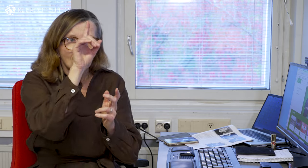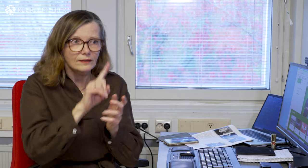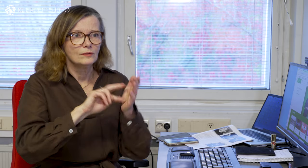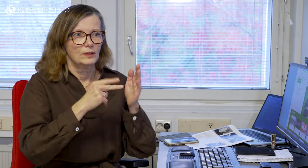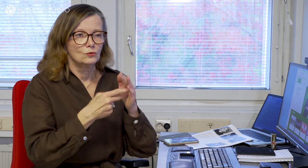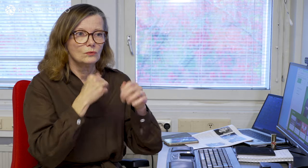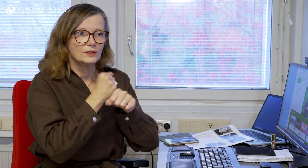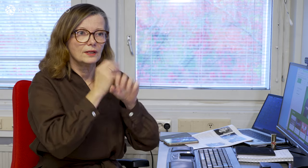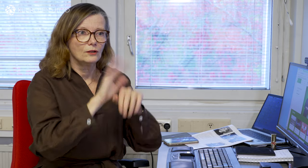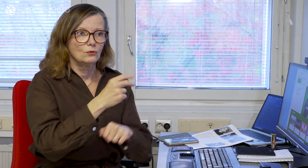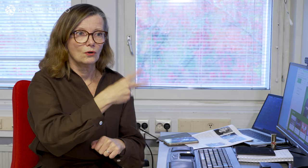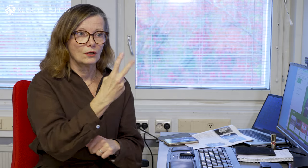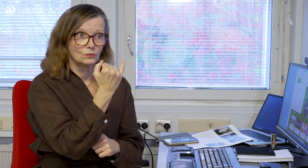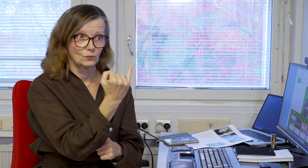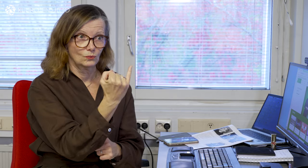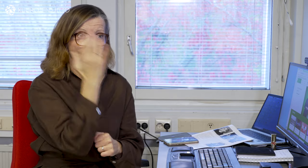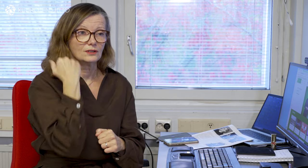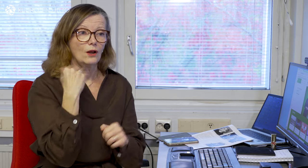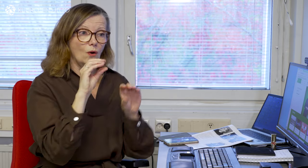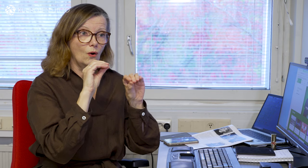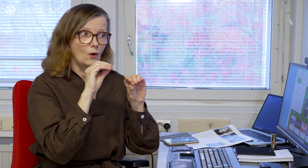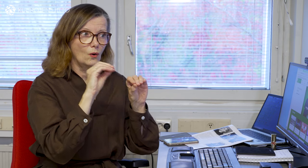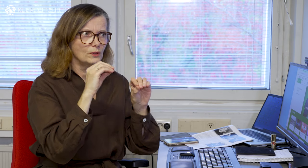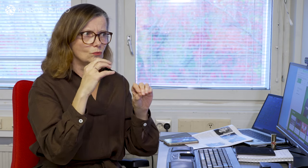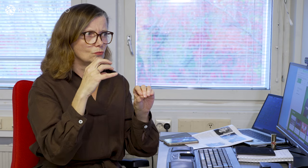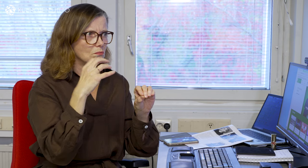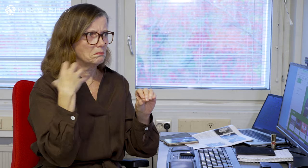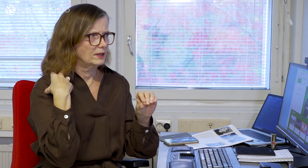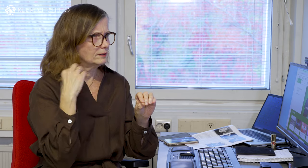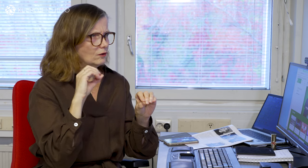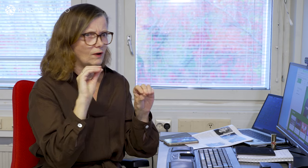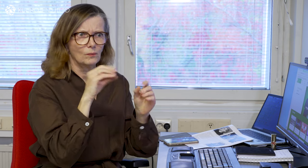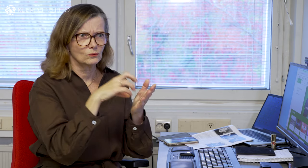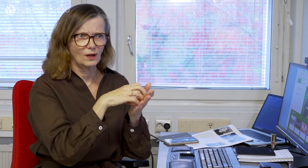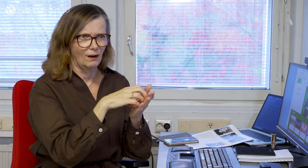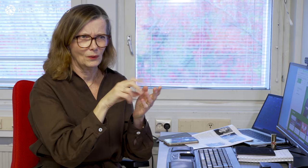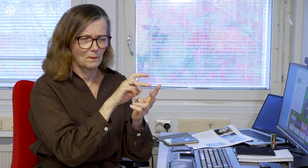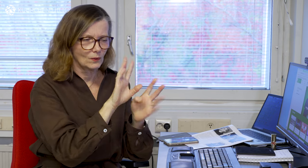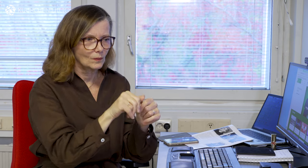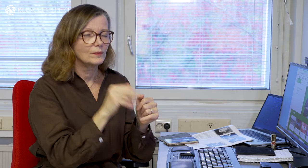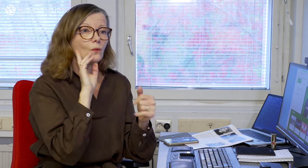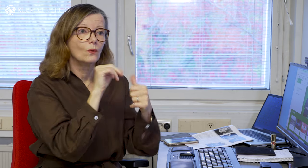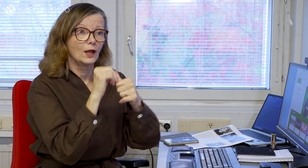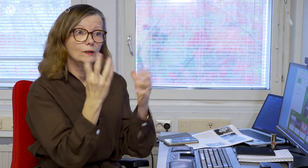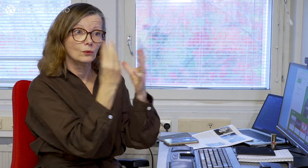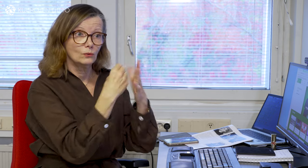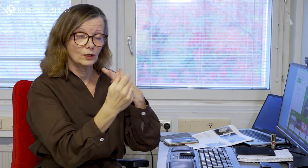Ensimmäinen suunnitelma Viittomakielisestä kirjastosta on tehty vuonna 2006, - ja se tehtiin opetusministeriön tai opetushallituksen ja -